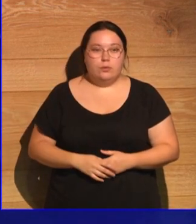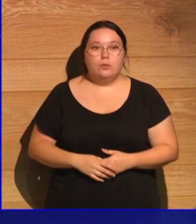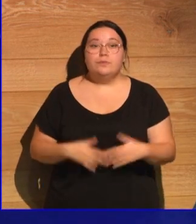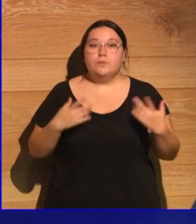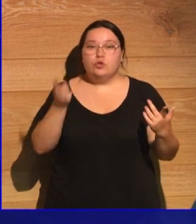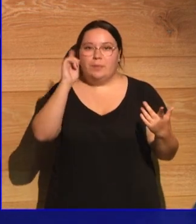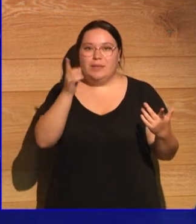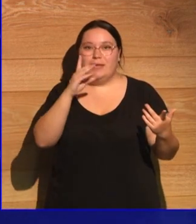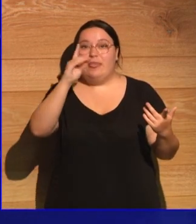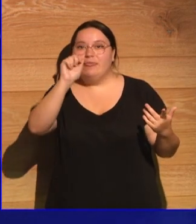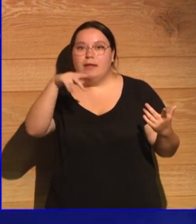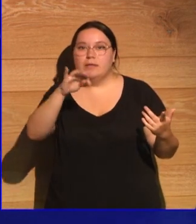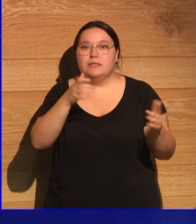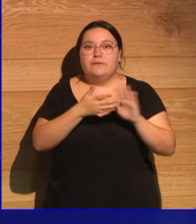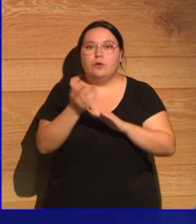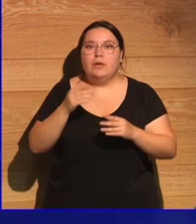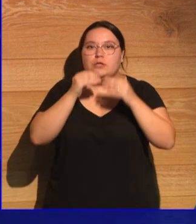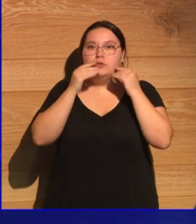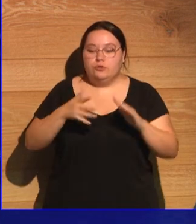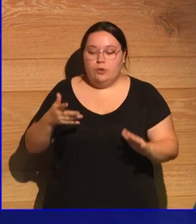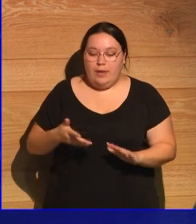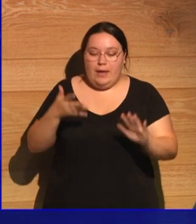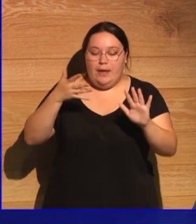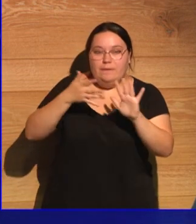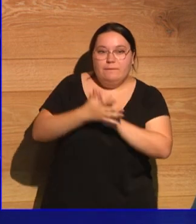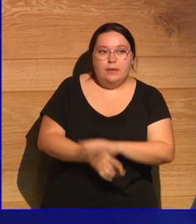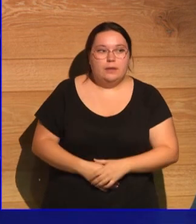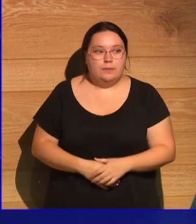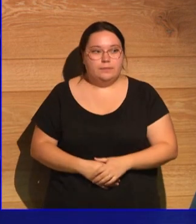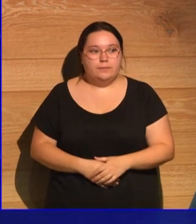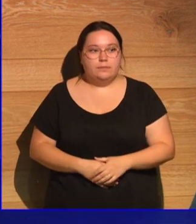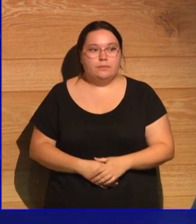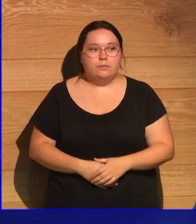Entonces sí es una historia infinita que dura desde 2002 mil años.